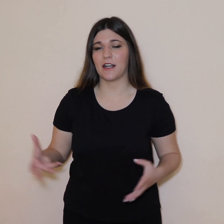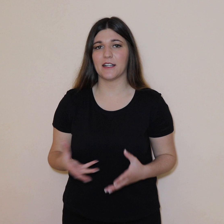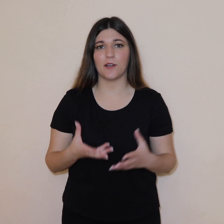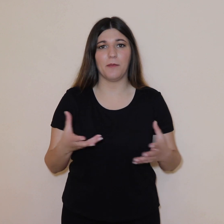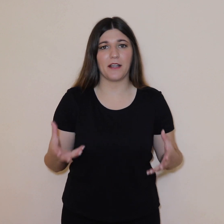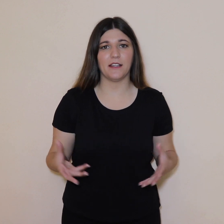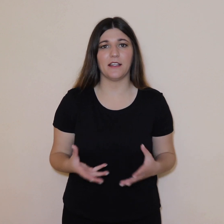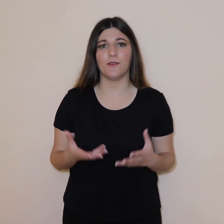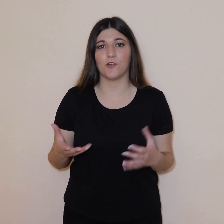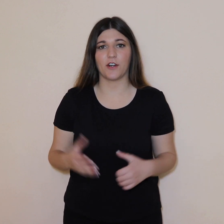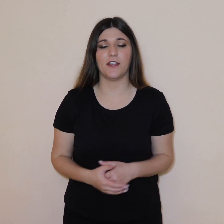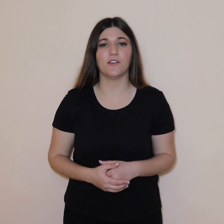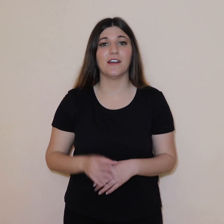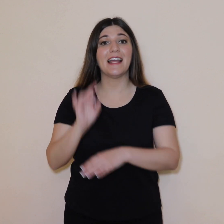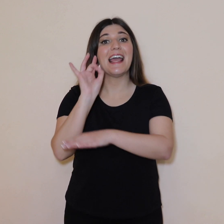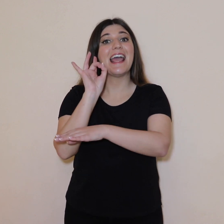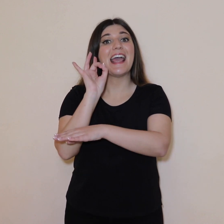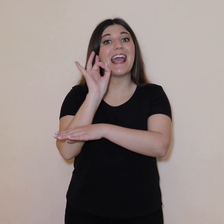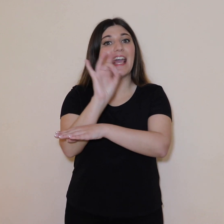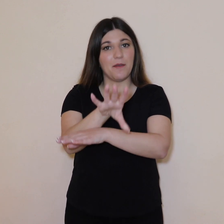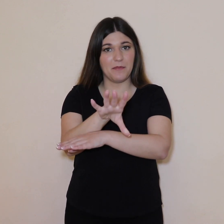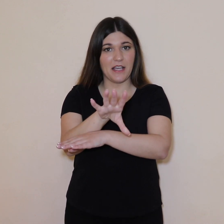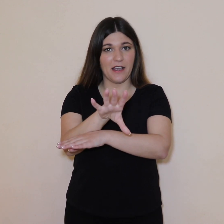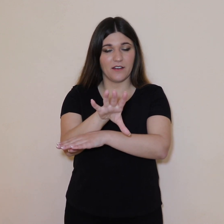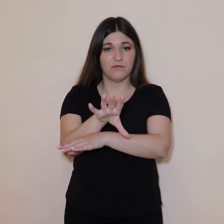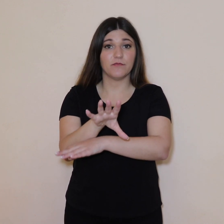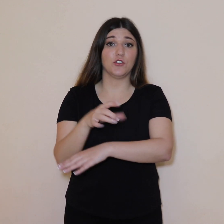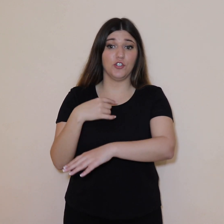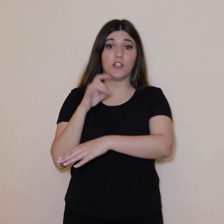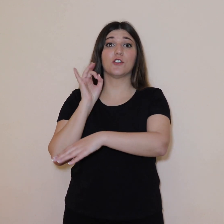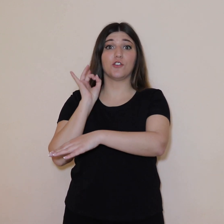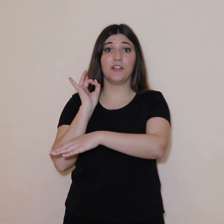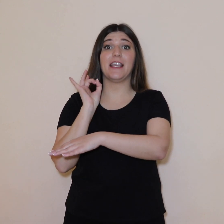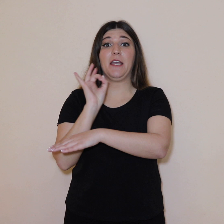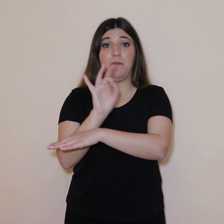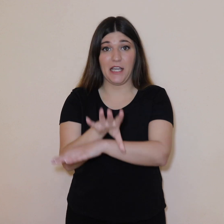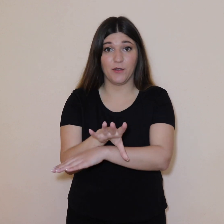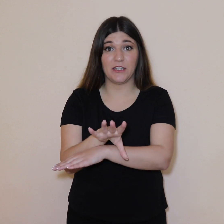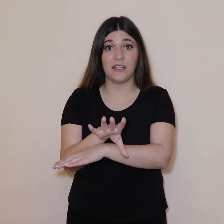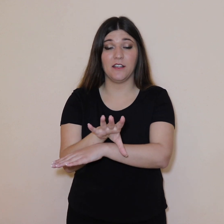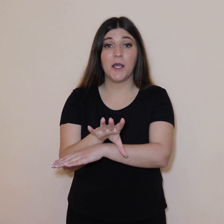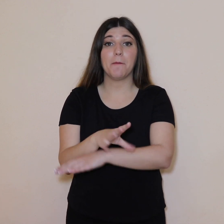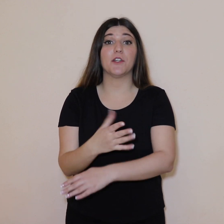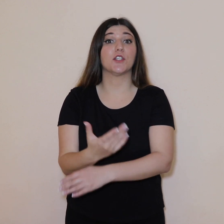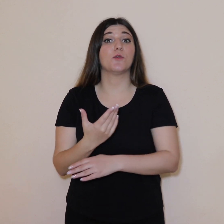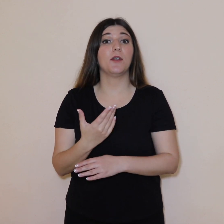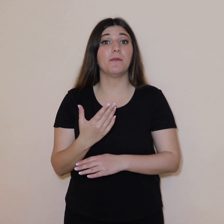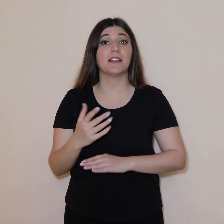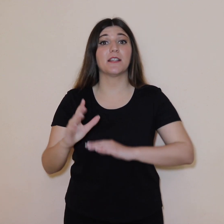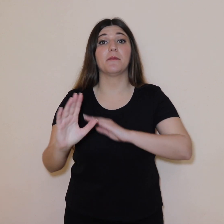carta, un paquete, un correo... "Enviar" yo te lo estoy enviando a ti; pero si tú me lo envías a mí